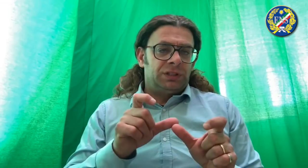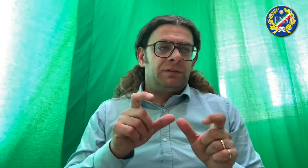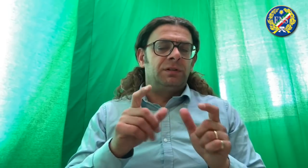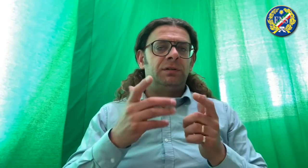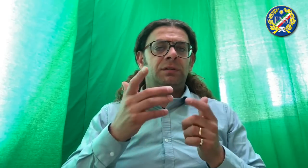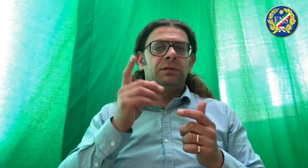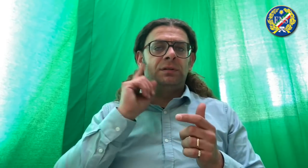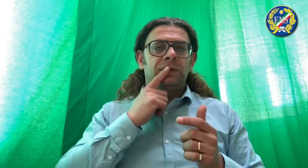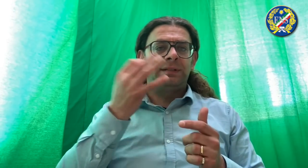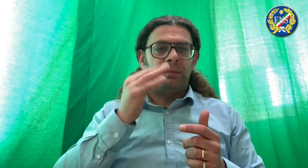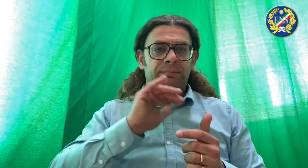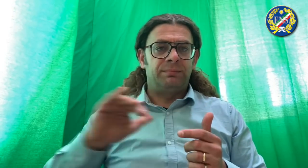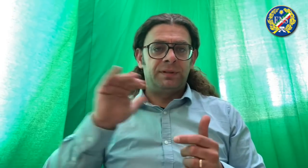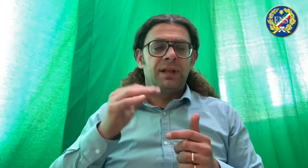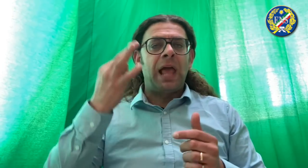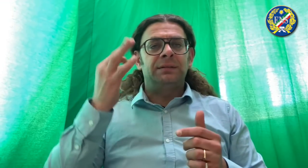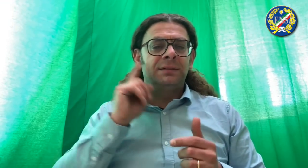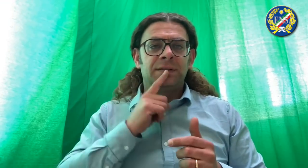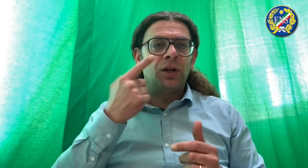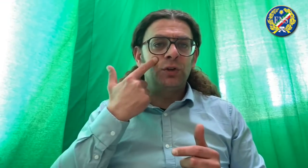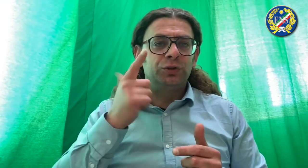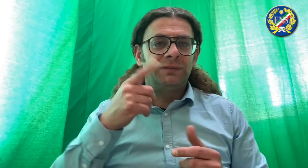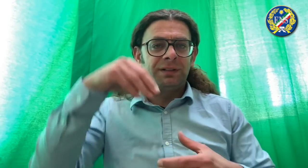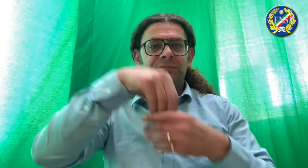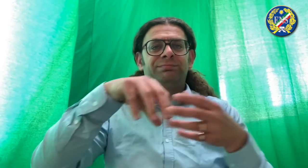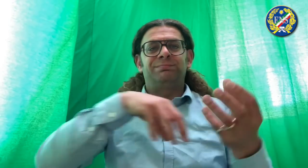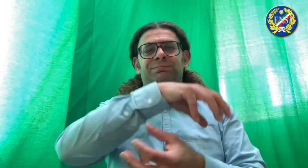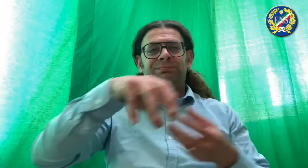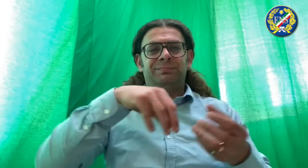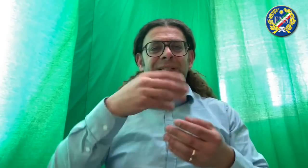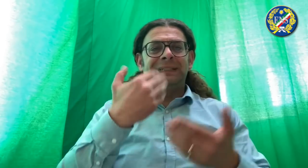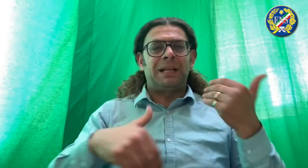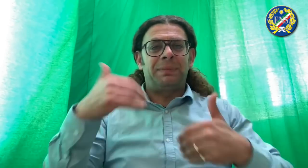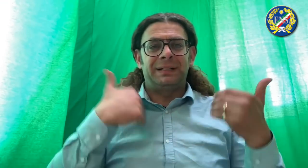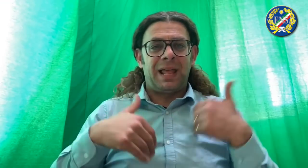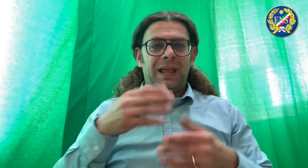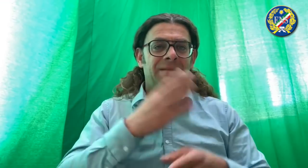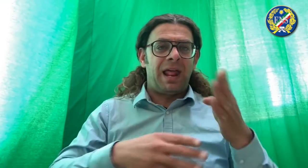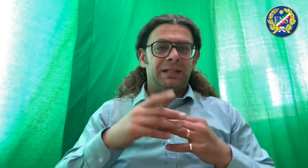ho spiegato le ragioni di tale proposta; i sordi sono sempre discriminati trattandosi di una disabilità invisibile,